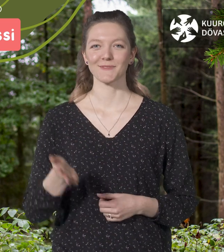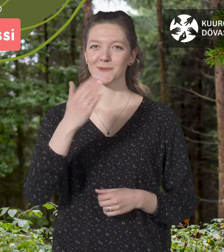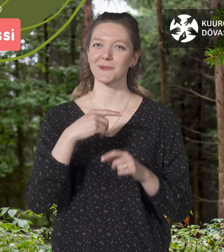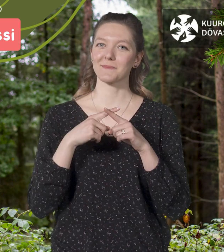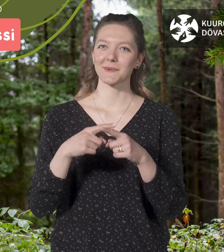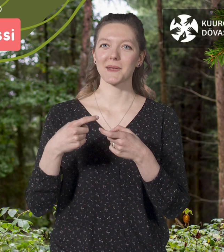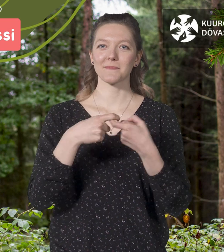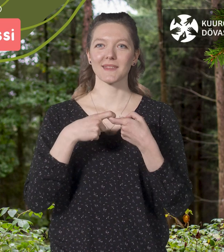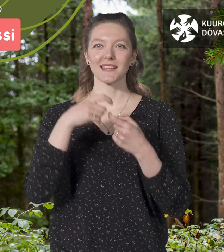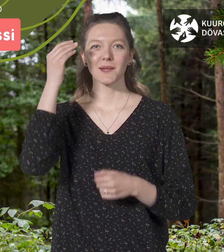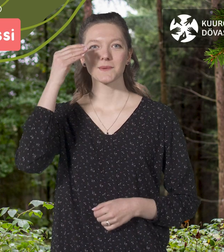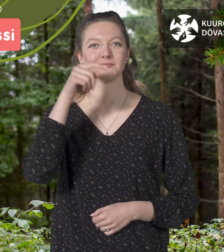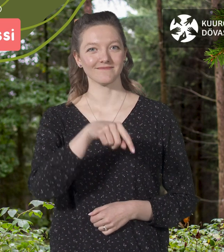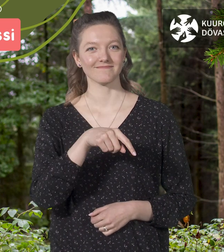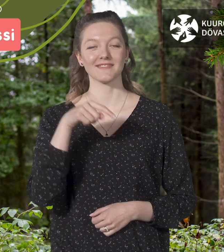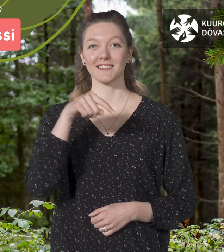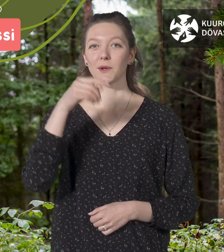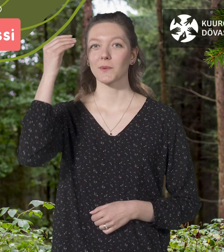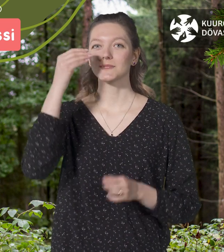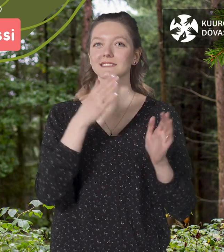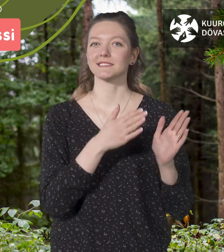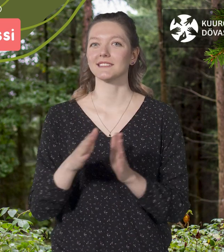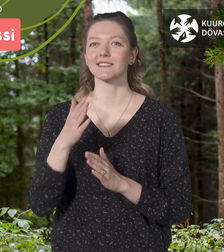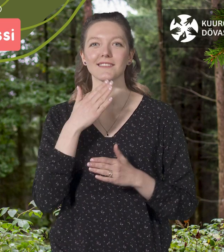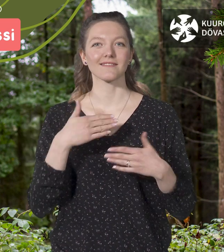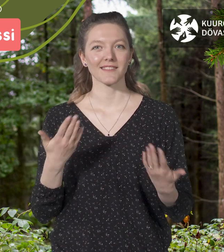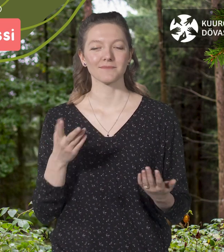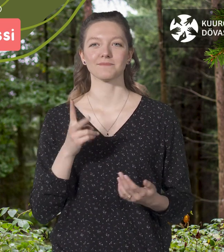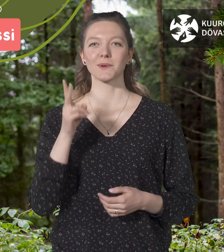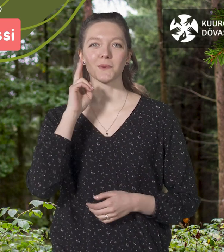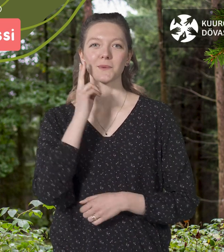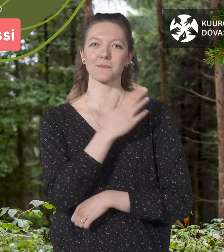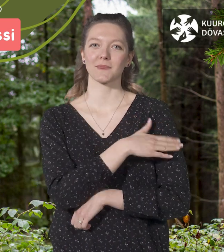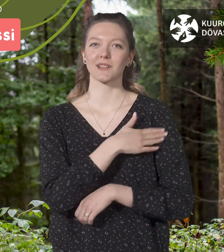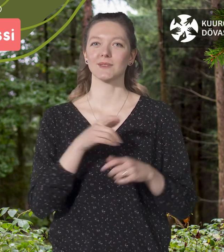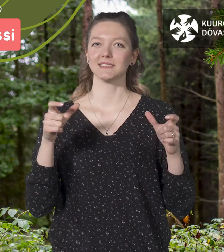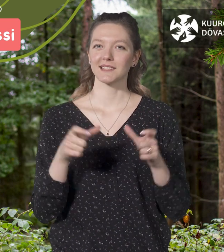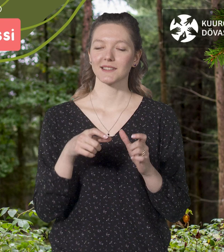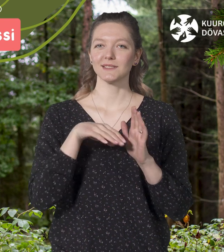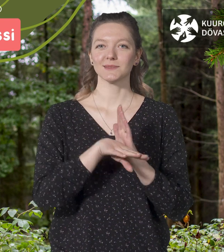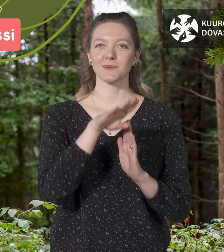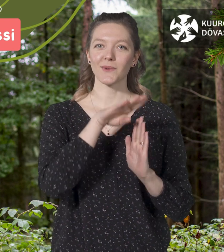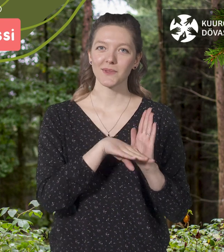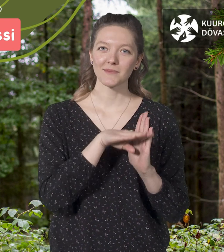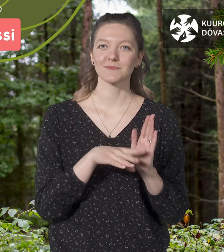Tulkaa siinä tapauksessa mukaan Perhekurssille! Kurssi toteutetaan Kuurojen Palvelusäätiön Juniori-ohjelman -